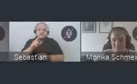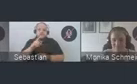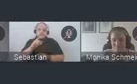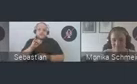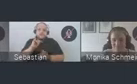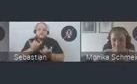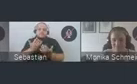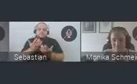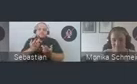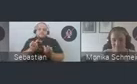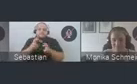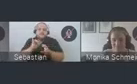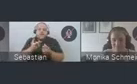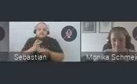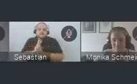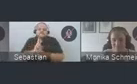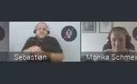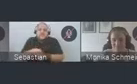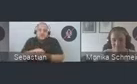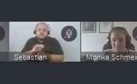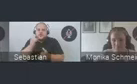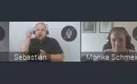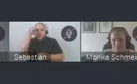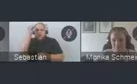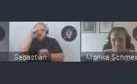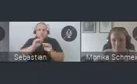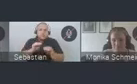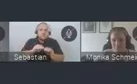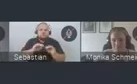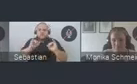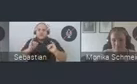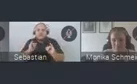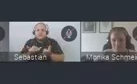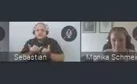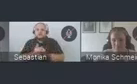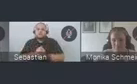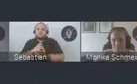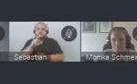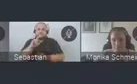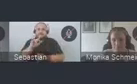jak wejść, jak rozpocząć, jak uczyć tych kompetencji cyfrowych.